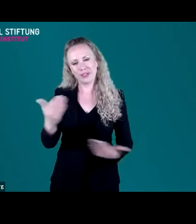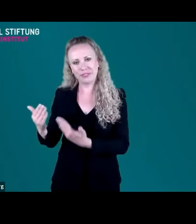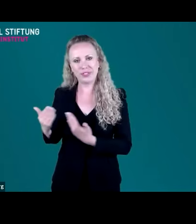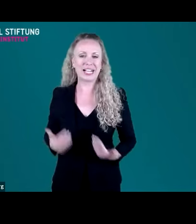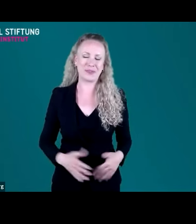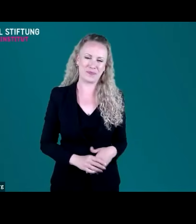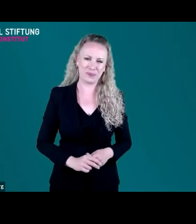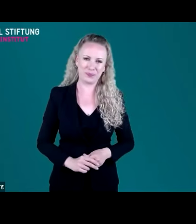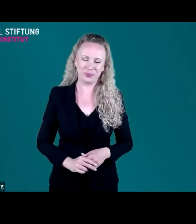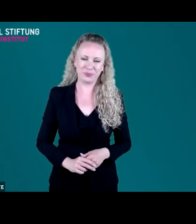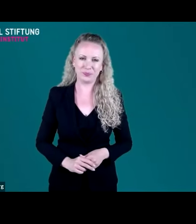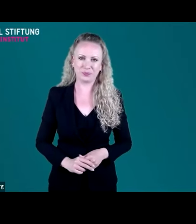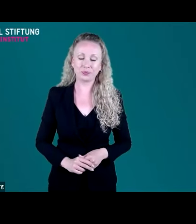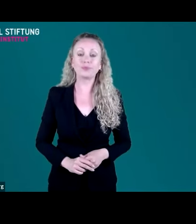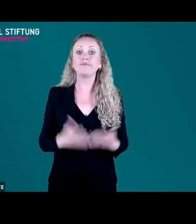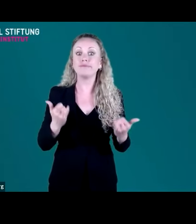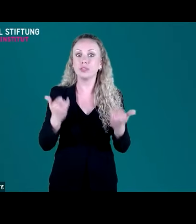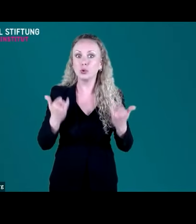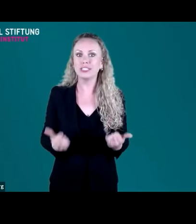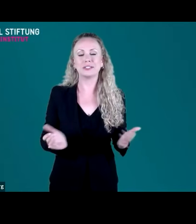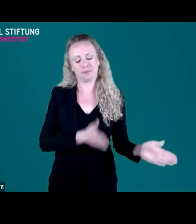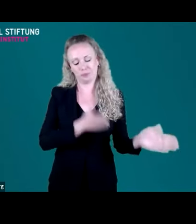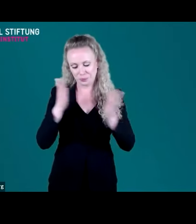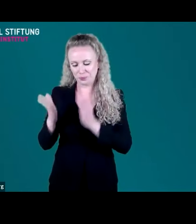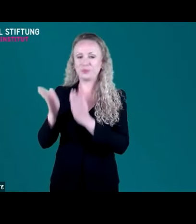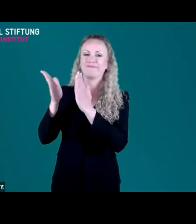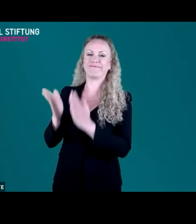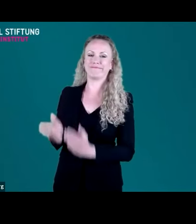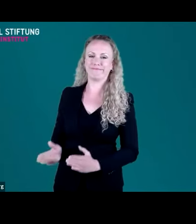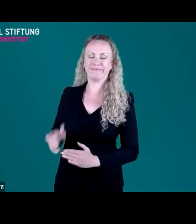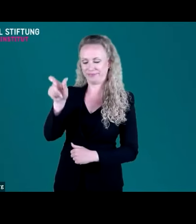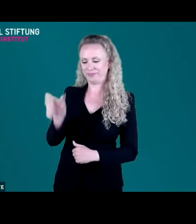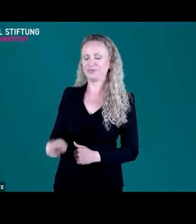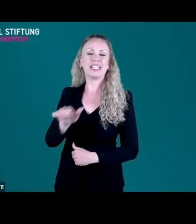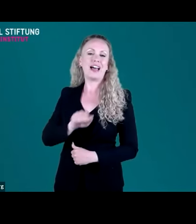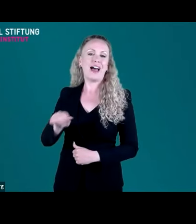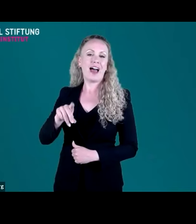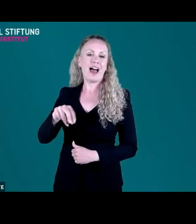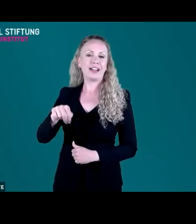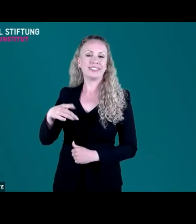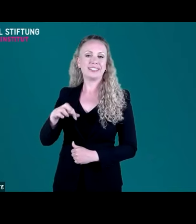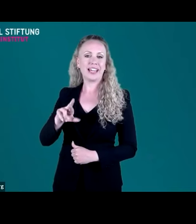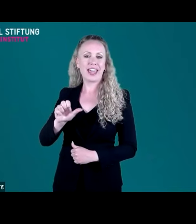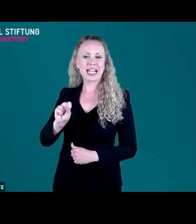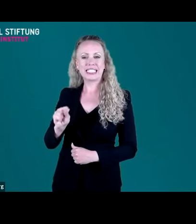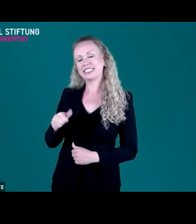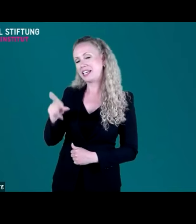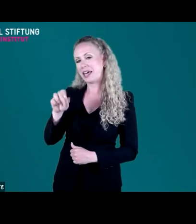So, und nun übergebe ich dann gerne an Andreas Kemper für seinen Vortrag.